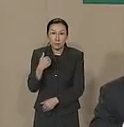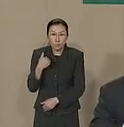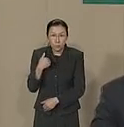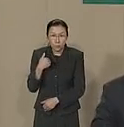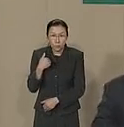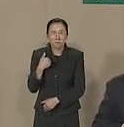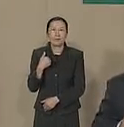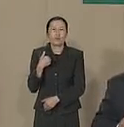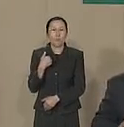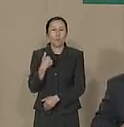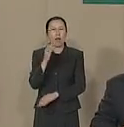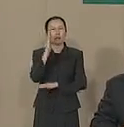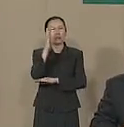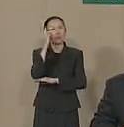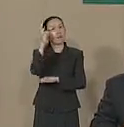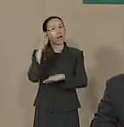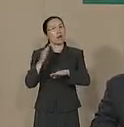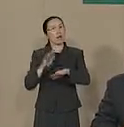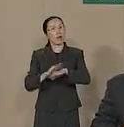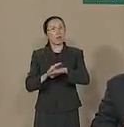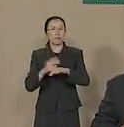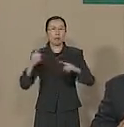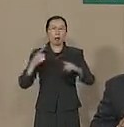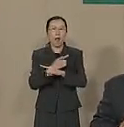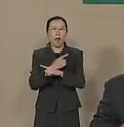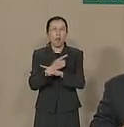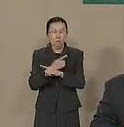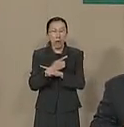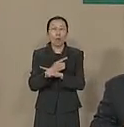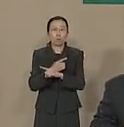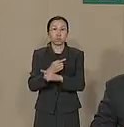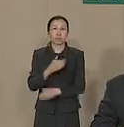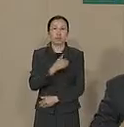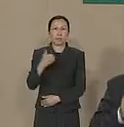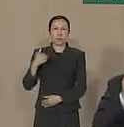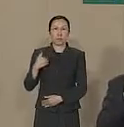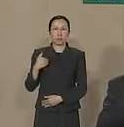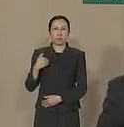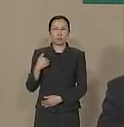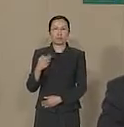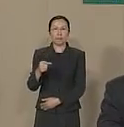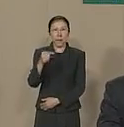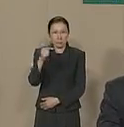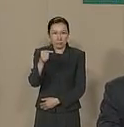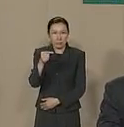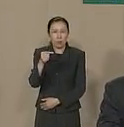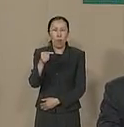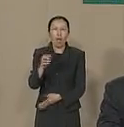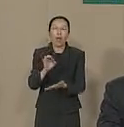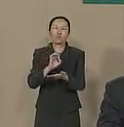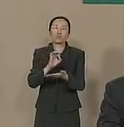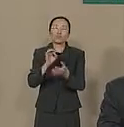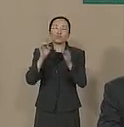(志位) これ政治の 姿勢を変えましたら 財源の問題解決つきます 第1は むだ遣いの一掃です